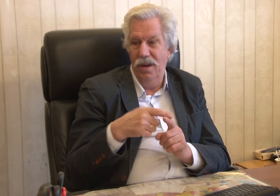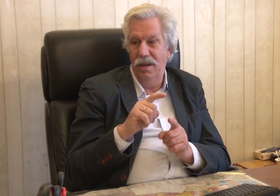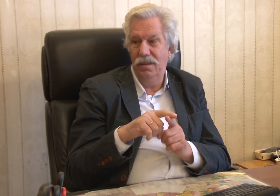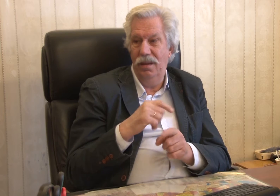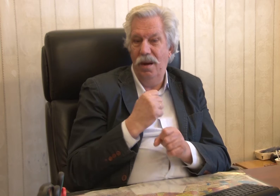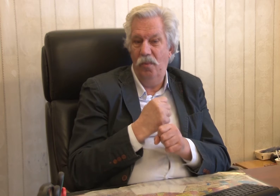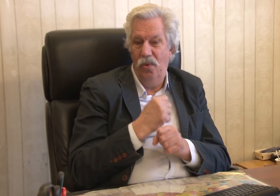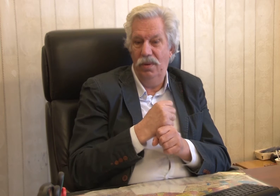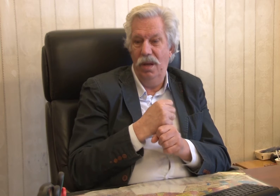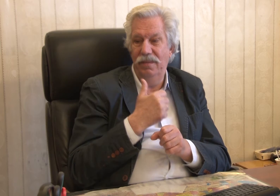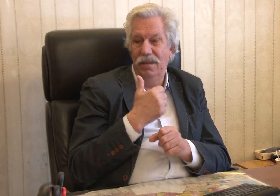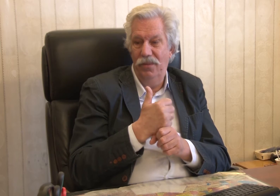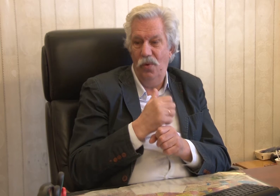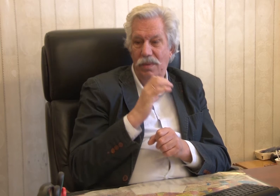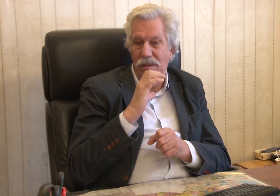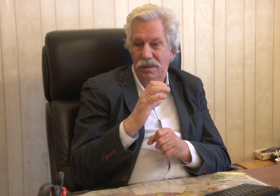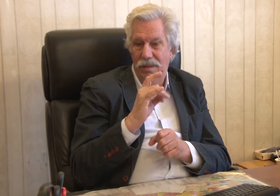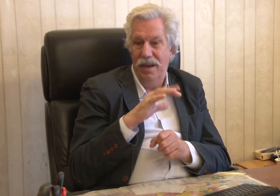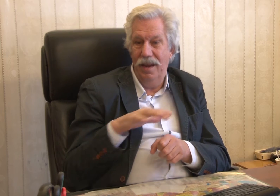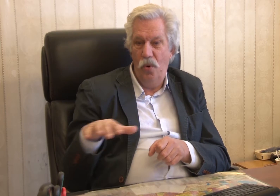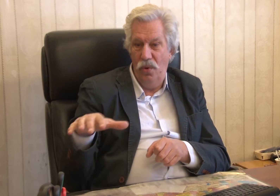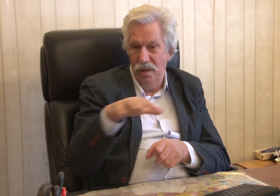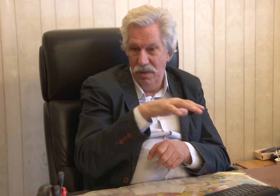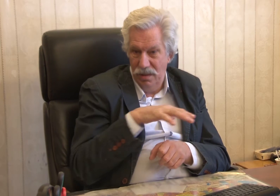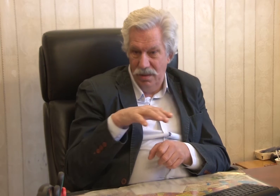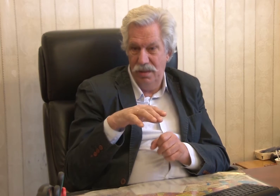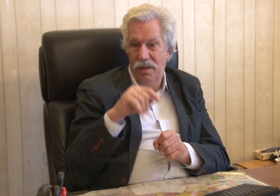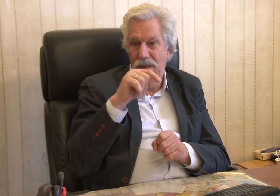Работа ведется, в основном, с регионами,